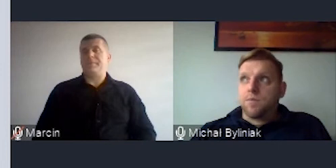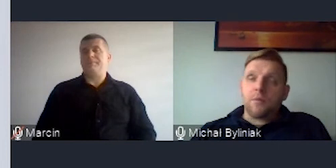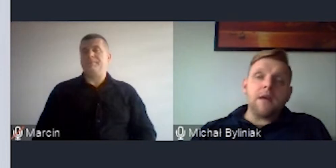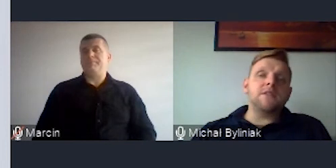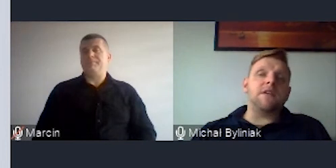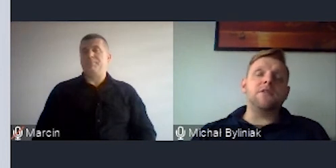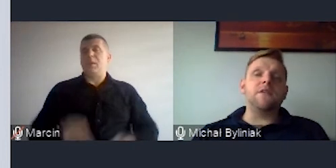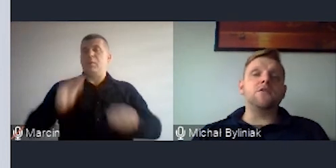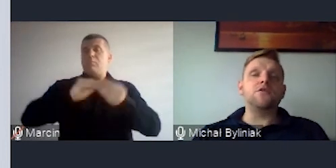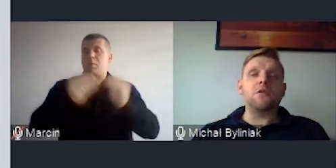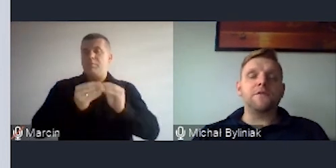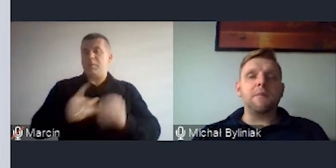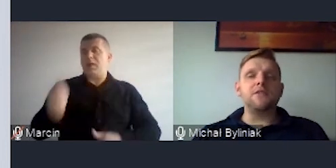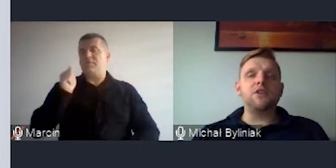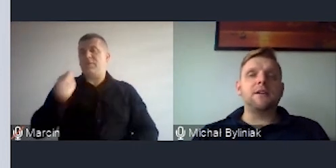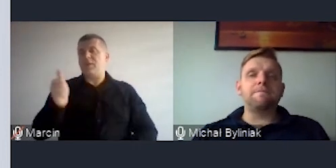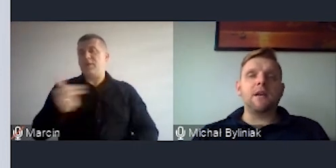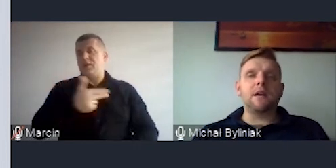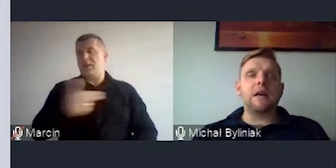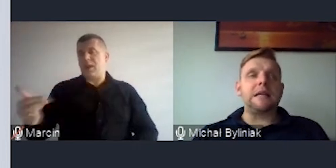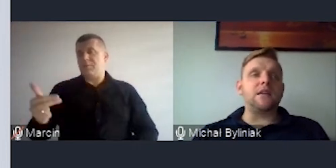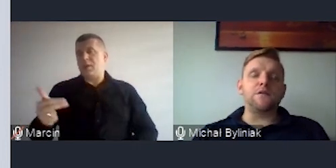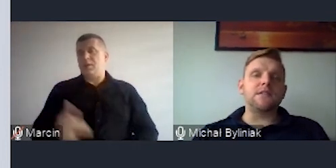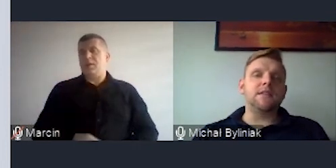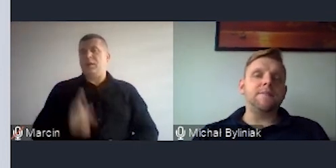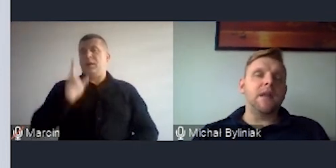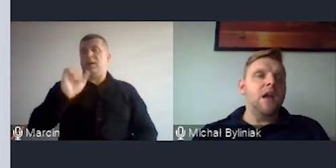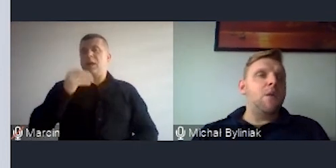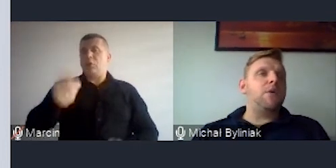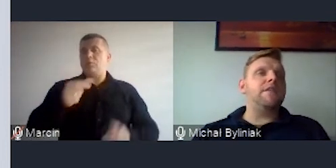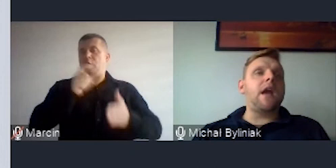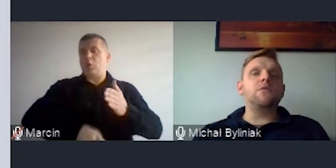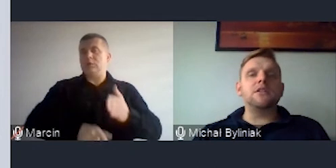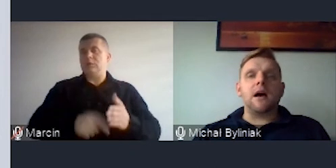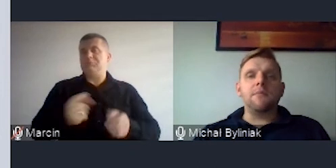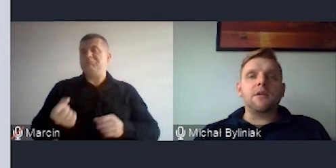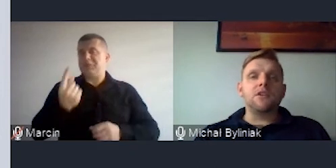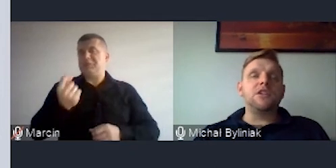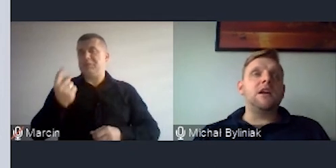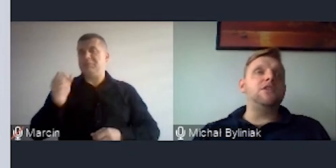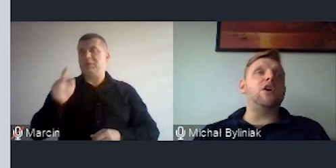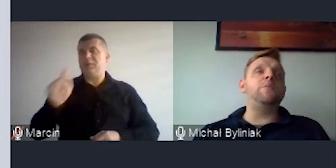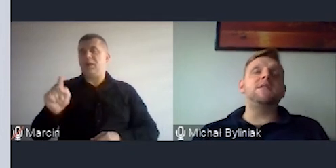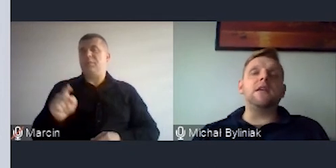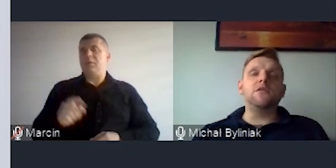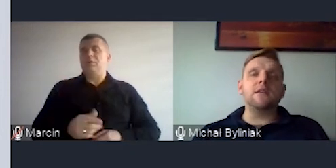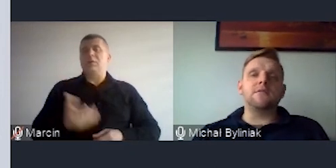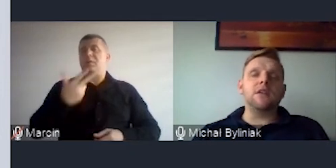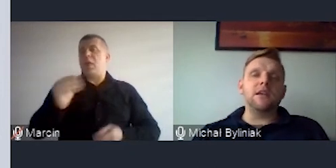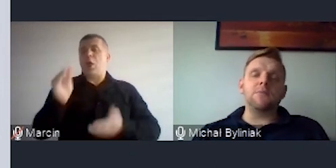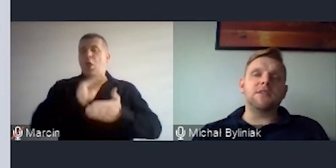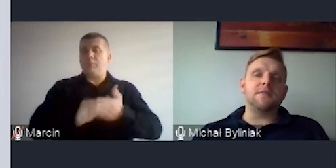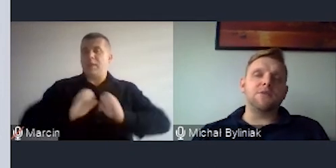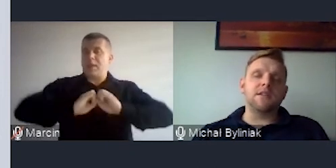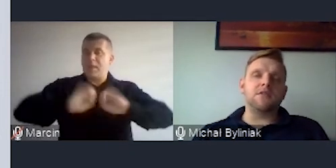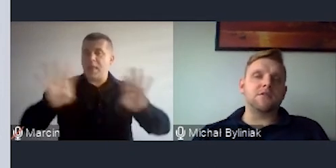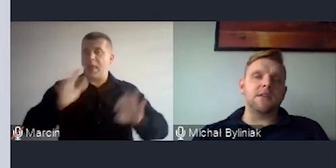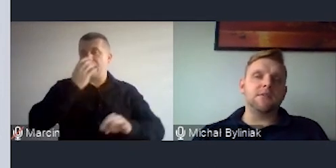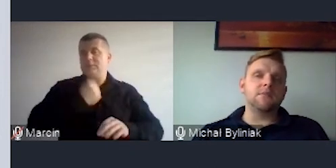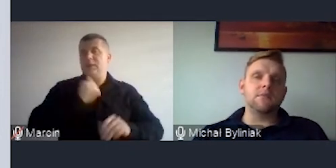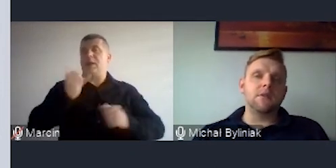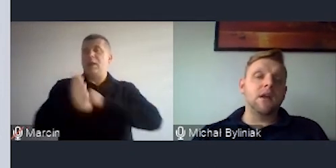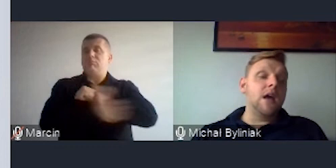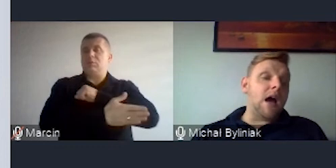Problemy z kwalifikowalnością w temacie kryteriów oceny pojawiają się tam, gdzie nie opisano jasno na jakiej podstawie przyznaje się oceny,